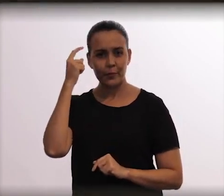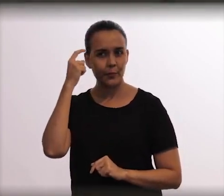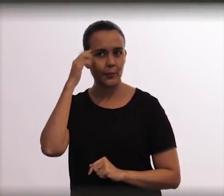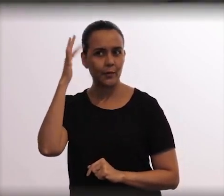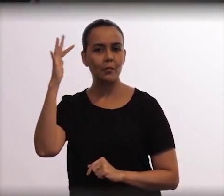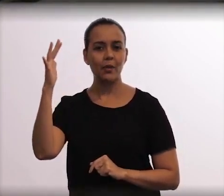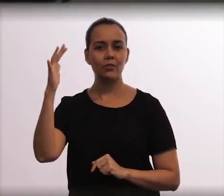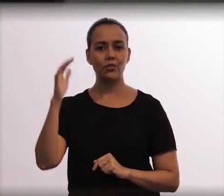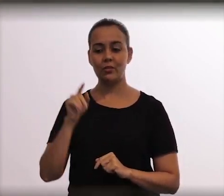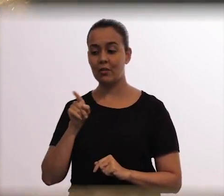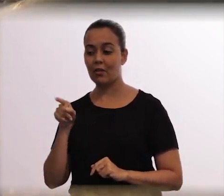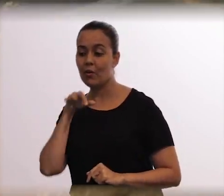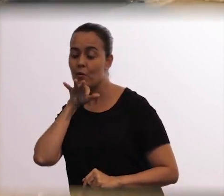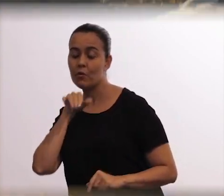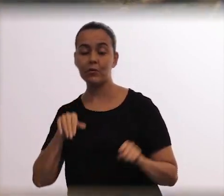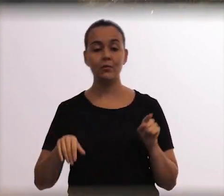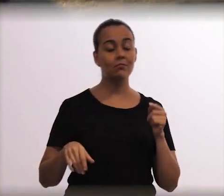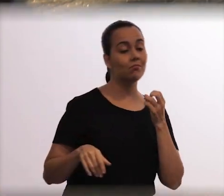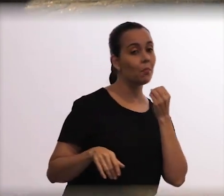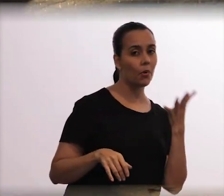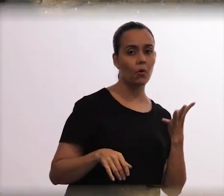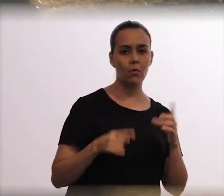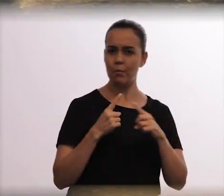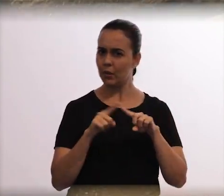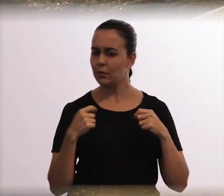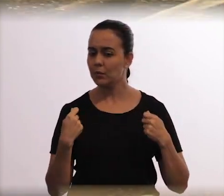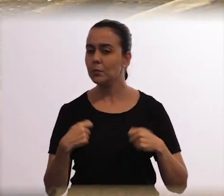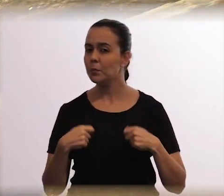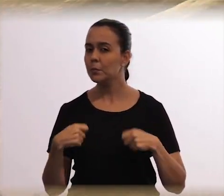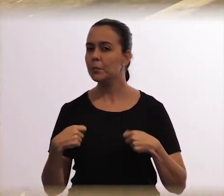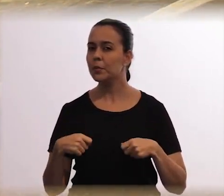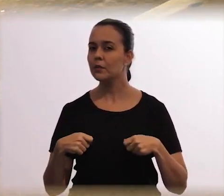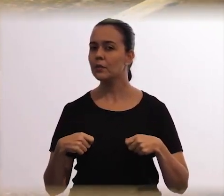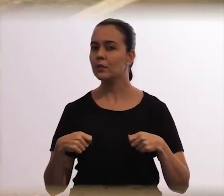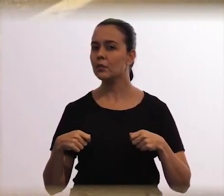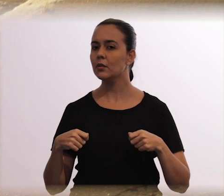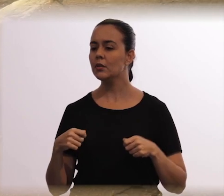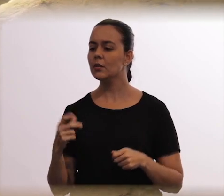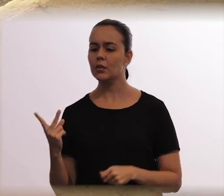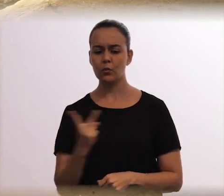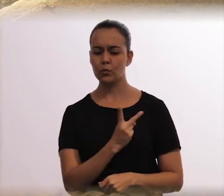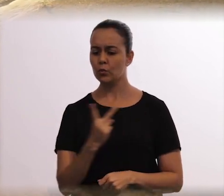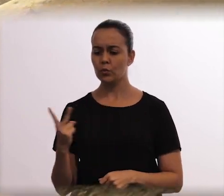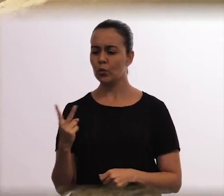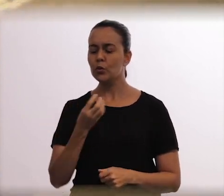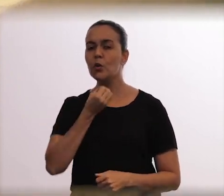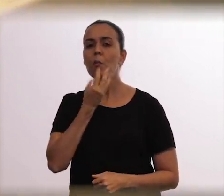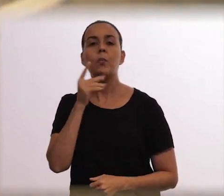significa pensar numa cidade que una polis e urbe, que a gente de fato consiga trabalhar a dimensão